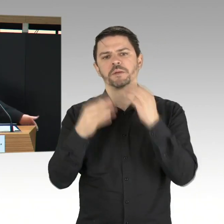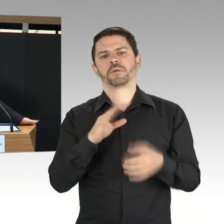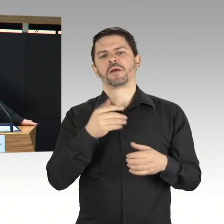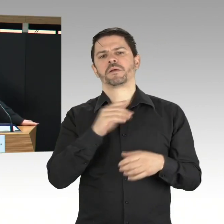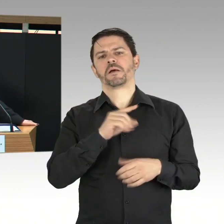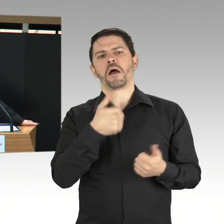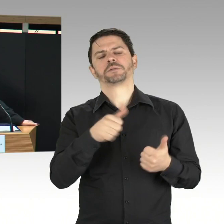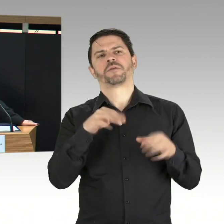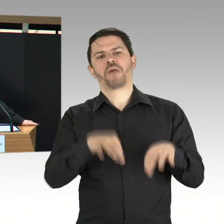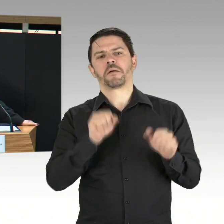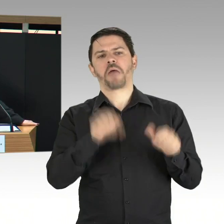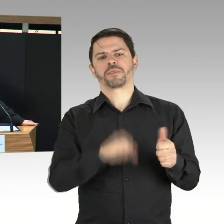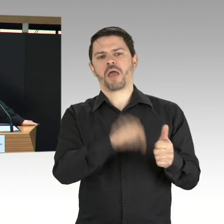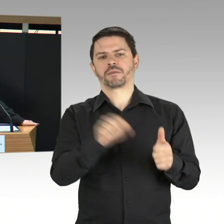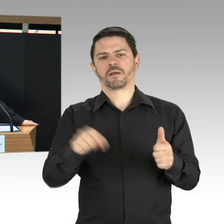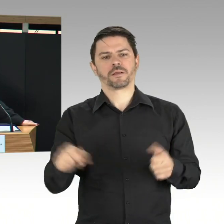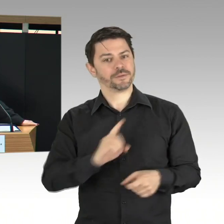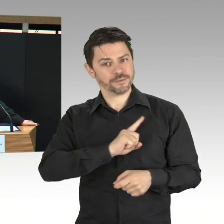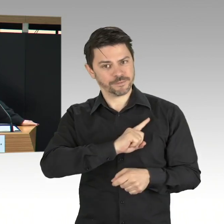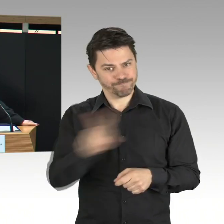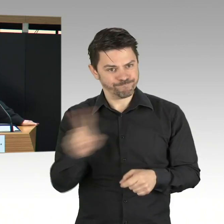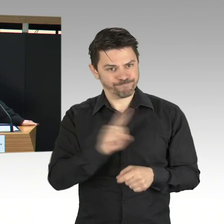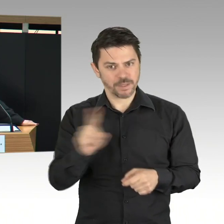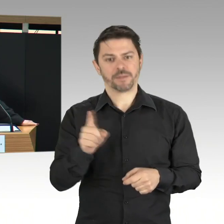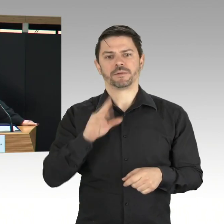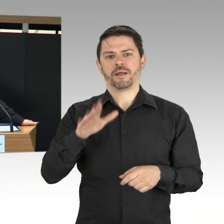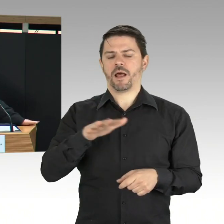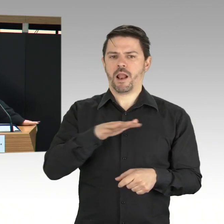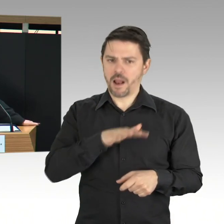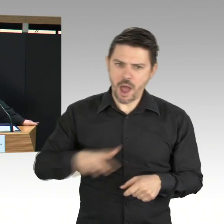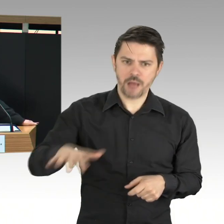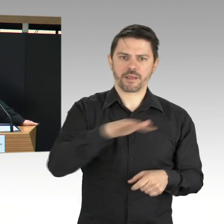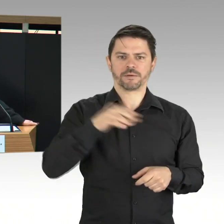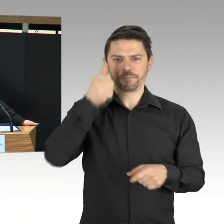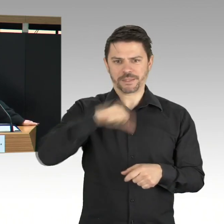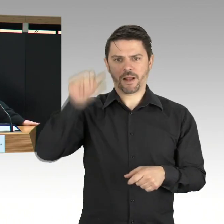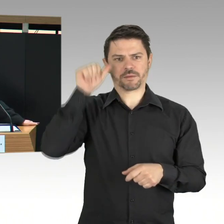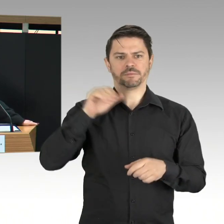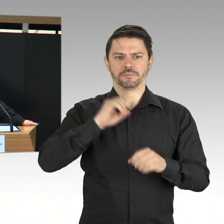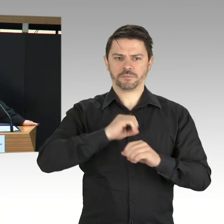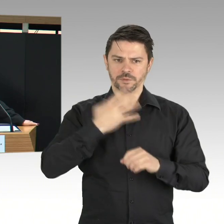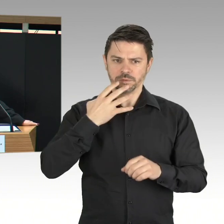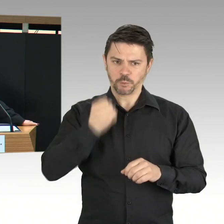und dann auch hilfreich für die Mieterinnen und Mieter. Und mir ist es auch wichtig, dass dieses Mietendeckeltelefon